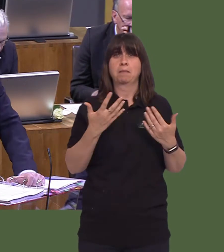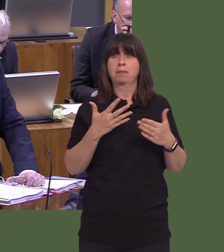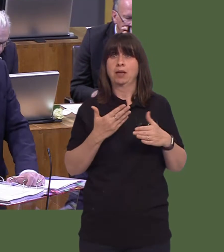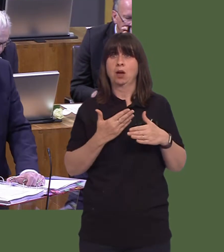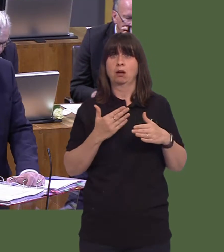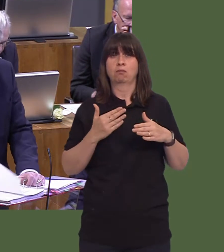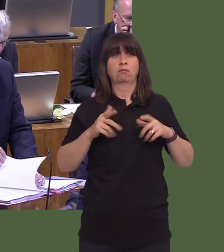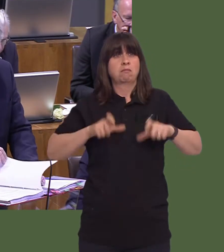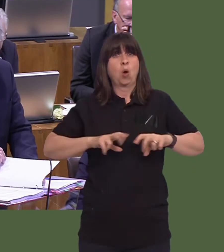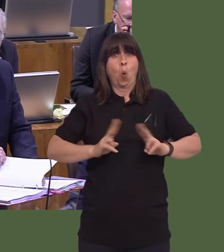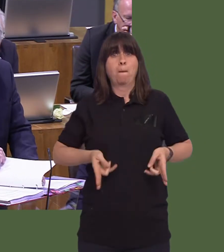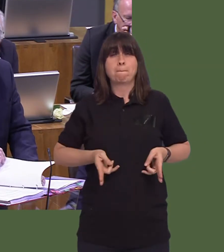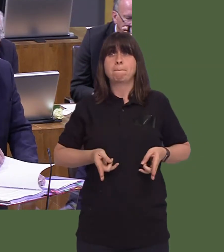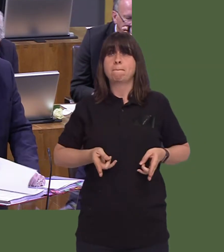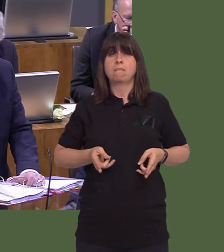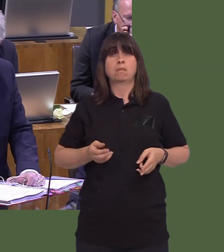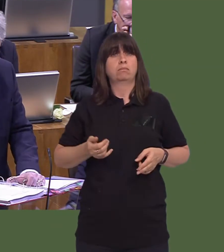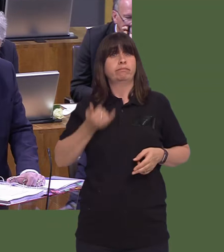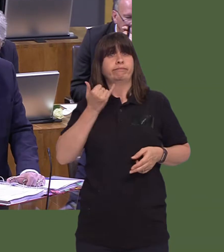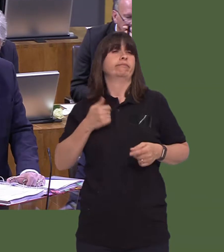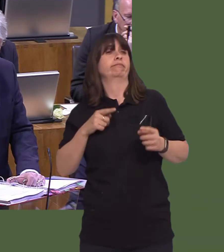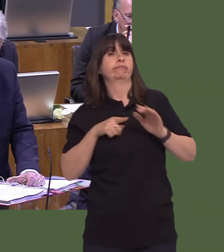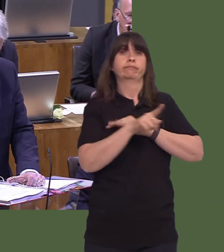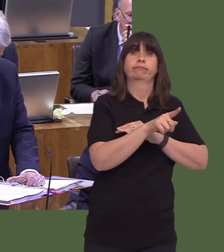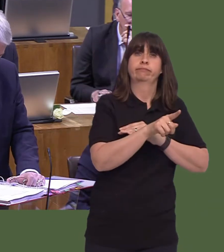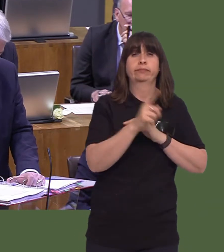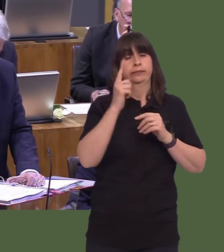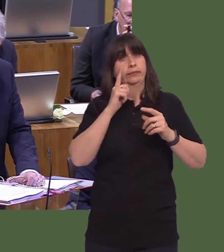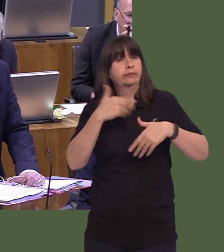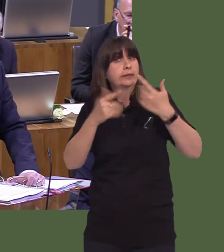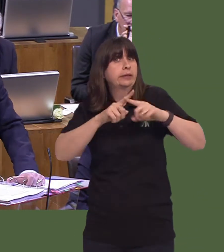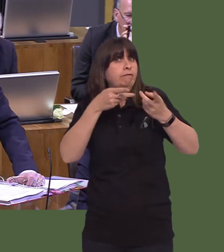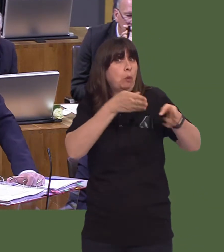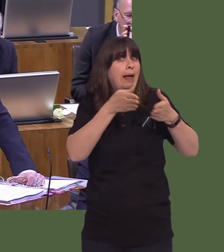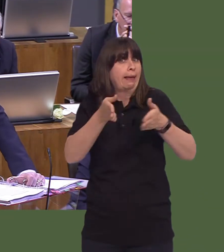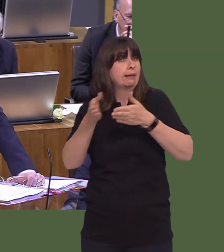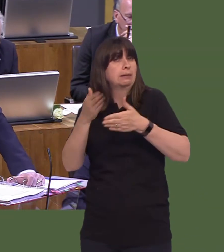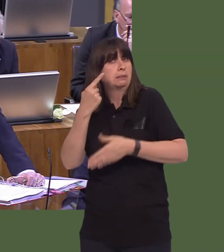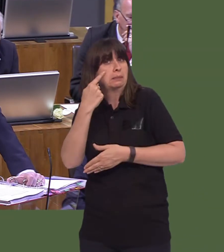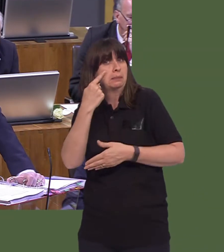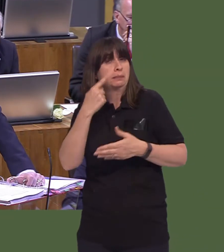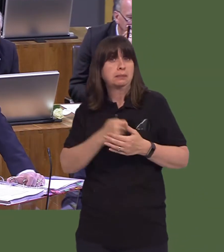bwrdd iechyd, ond dyna beth mae'r bwrdd iechyd yn ei wneud er mwyn datrys y sefyllfa.